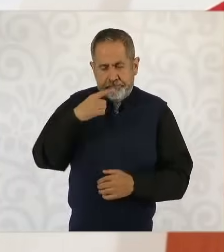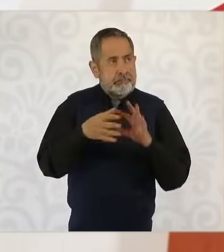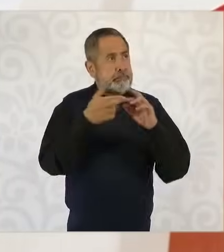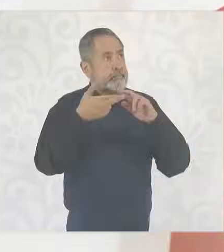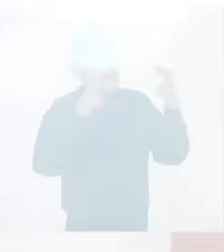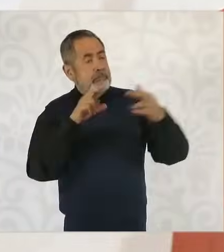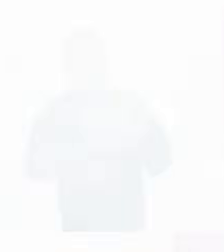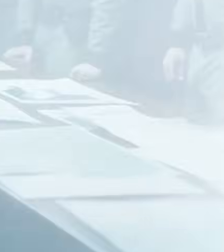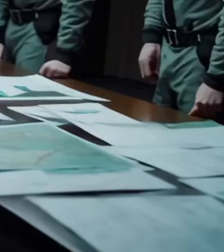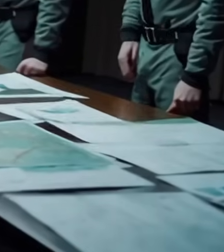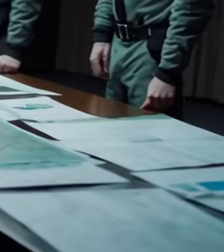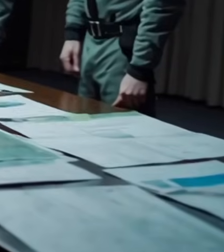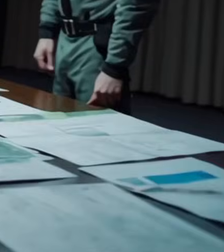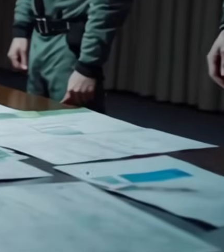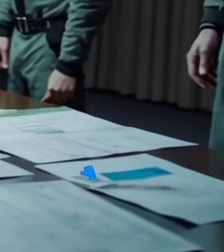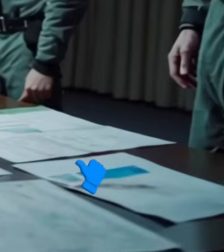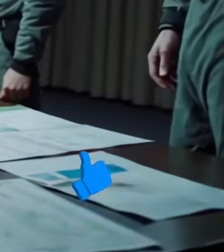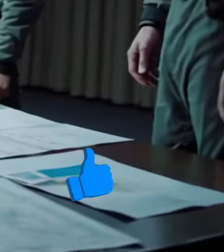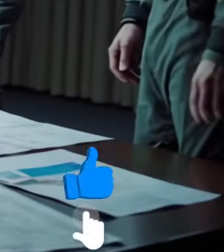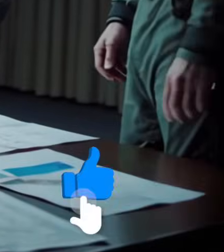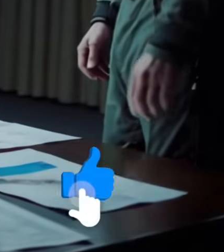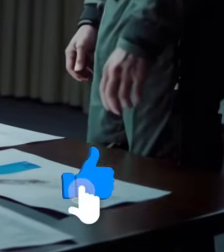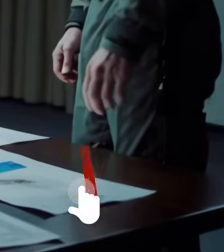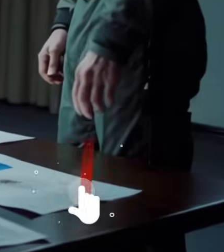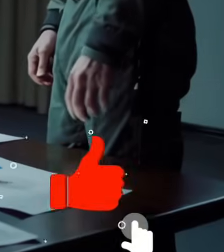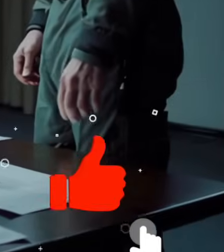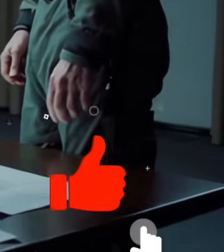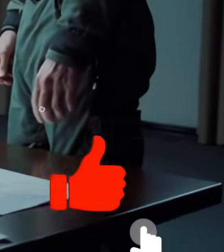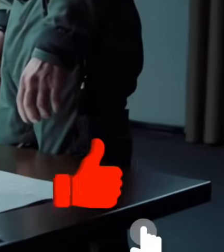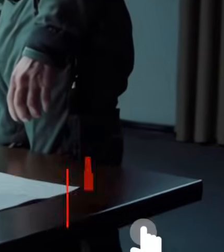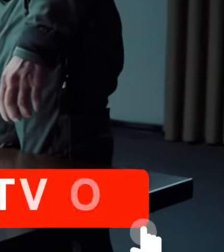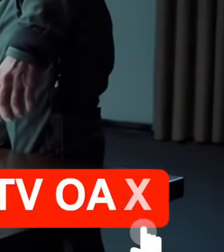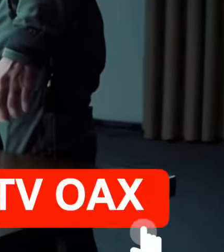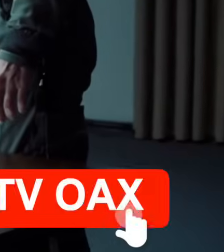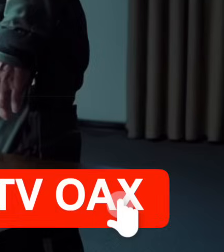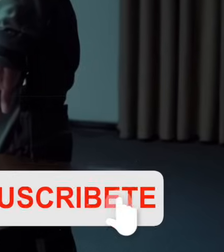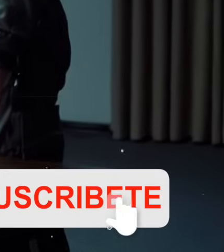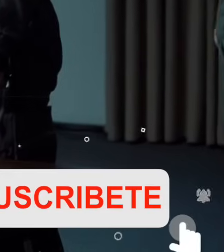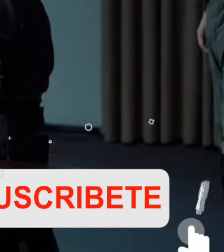negociaciones entre Washington y Ovidio Guzmán hijo del líder del cartel de Sinaloa Joaquín